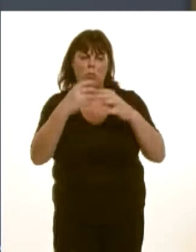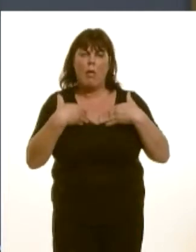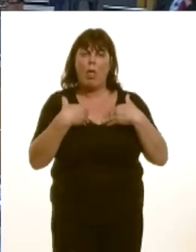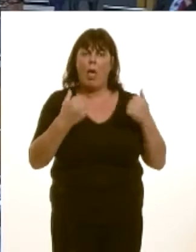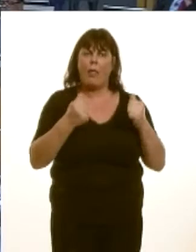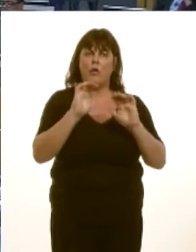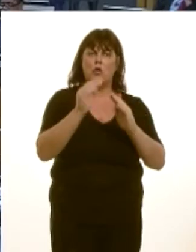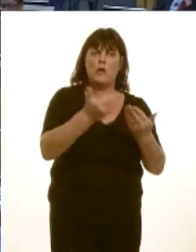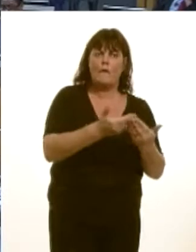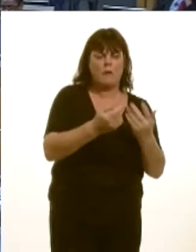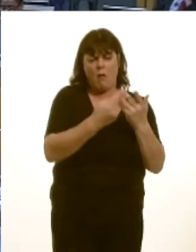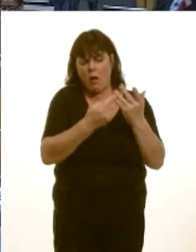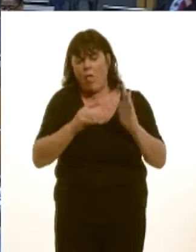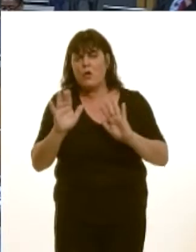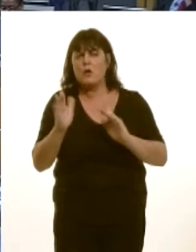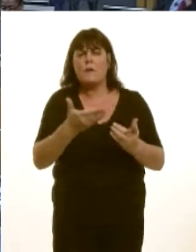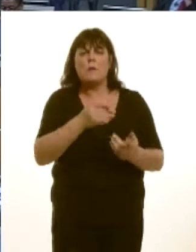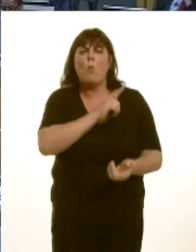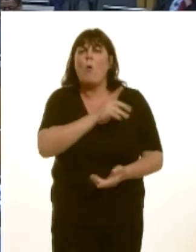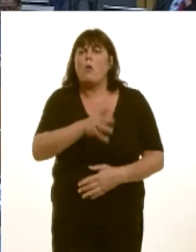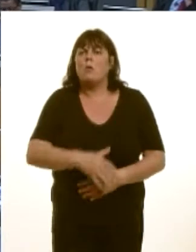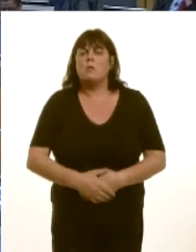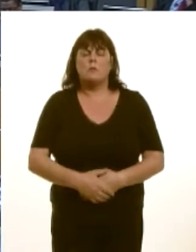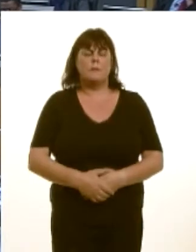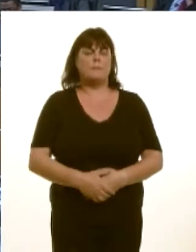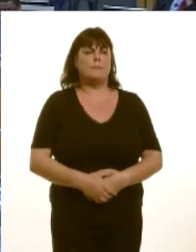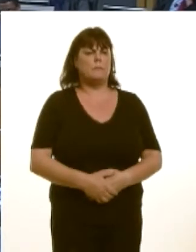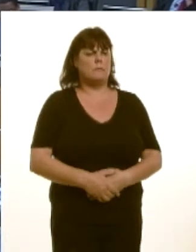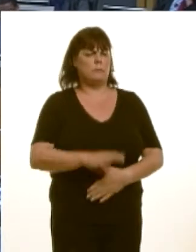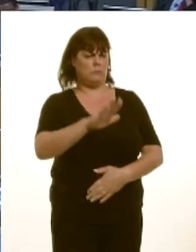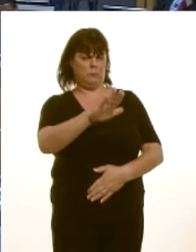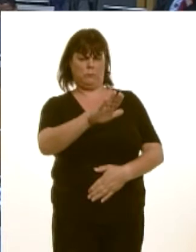Yr hyn a ddywedais i wrth gomisiwn Williams oedd nad ydym yn mo’yn ailystyried ffiniau’r